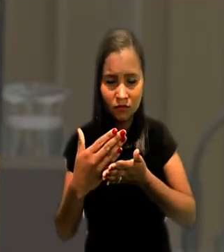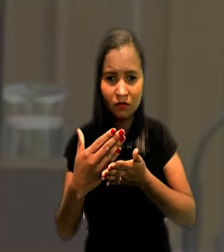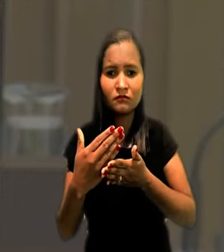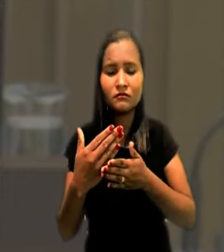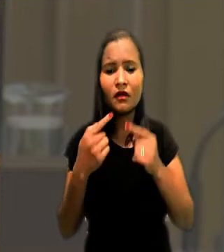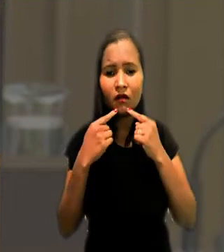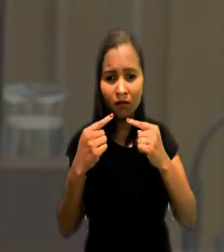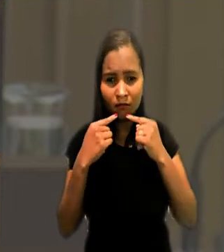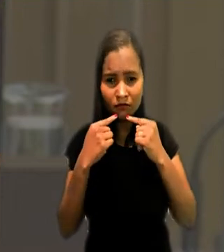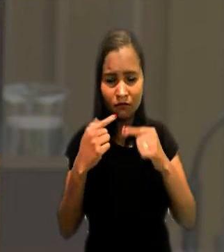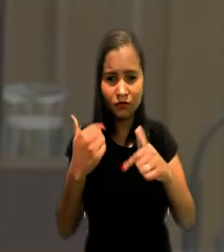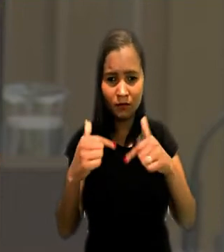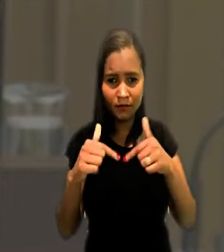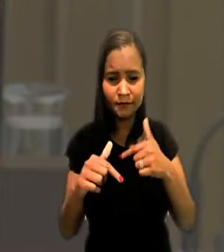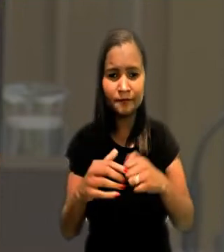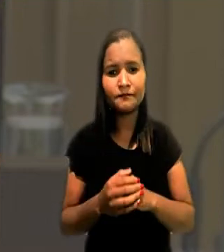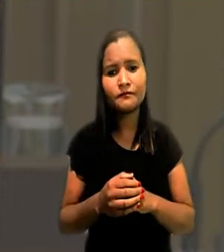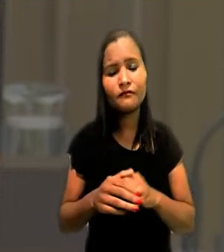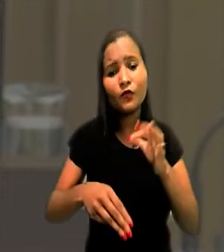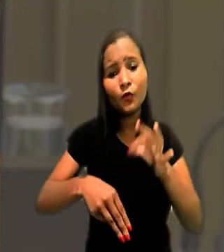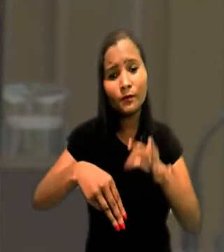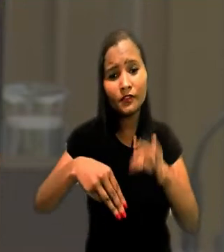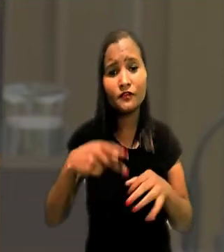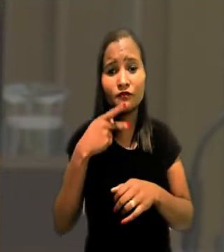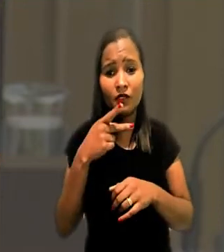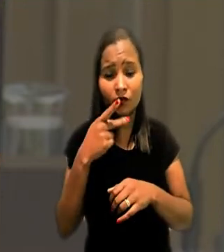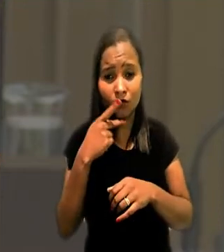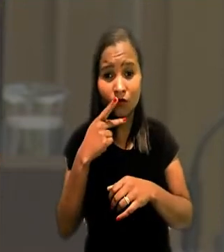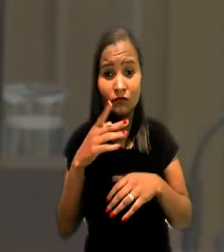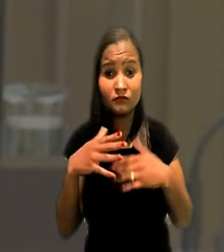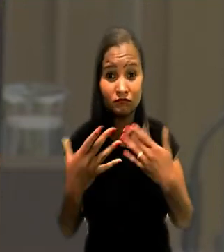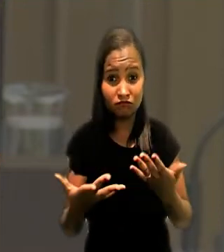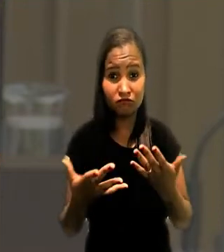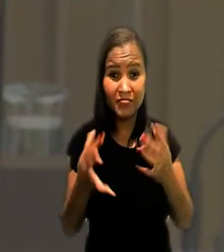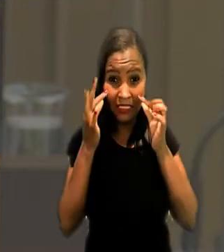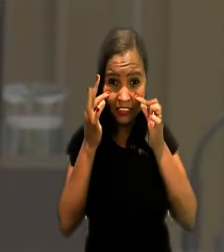reclamação trabalhista". O ministro destacou ainda que, segundo o testemunhas, o religioso